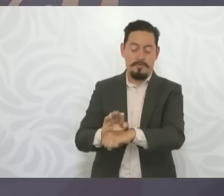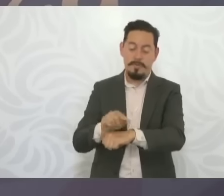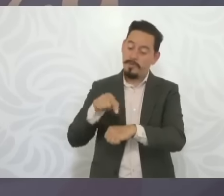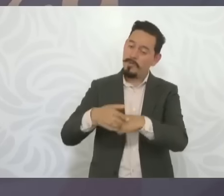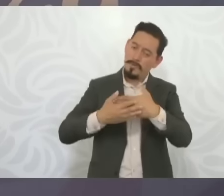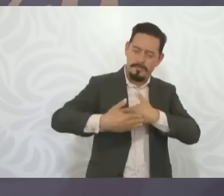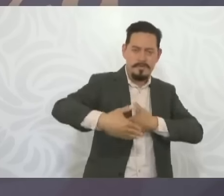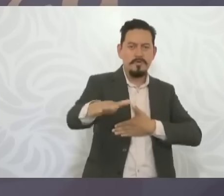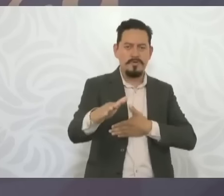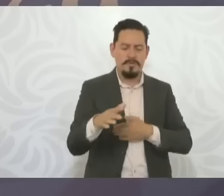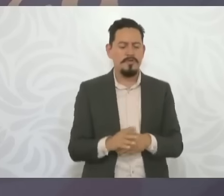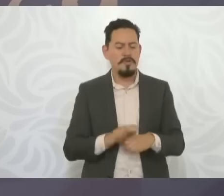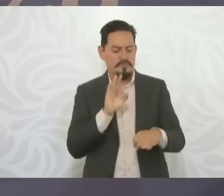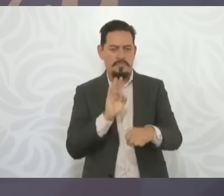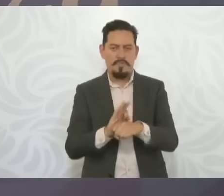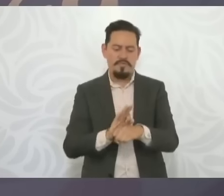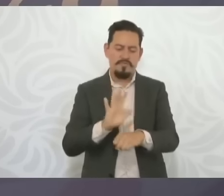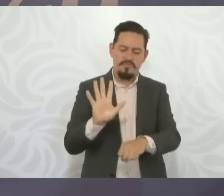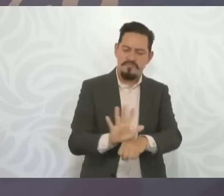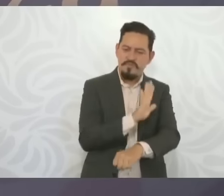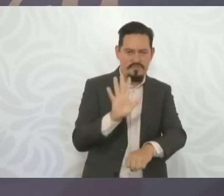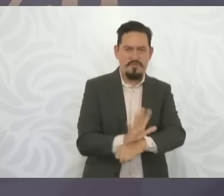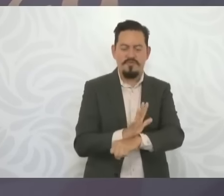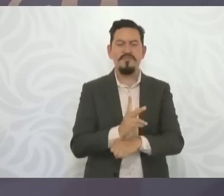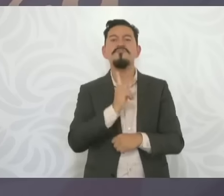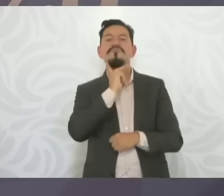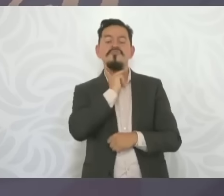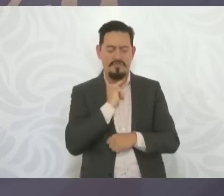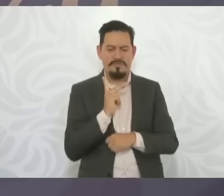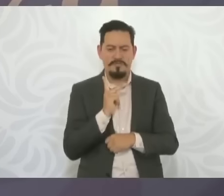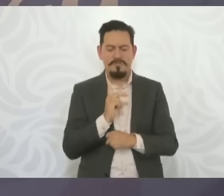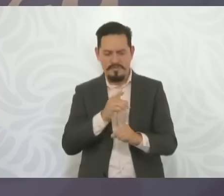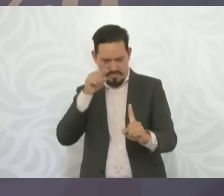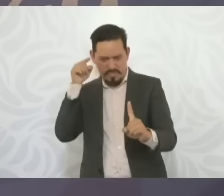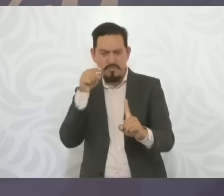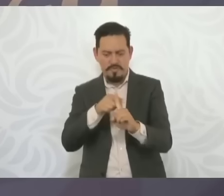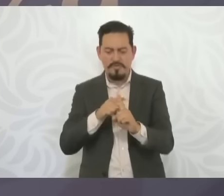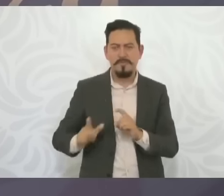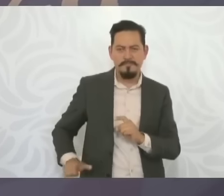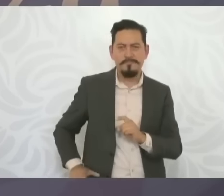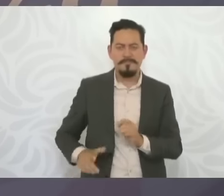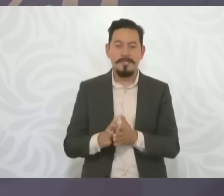electricidad es parte de la disputa de la por la nación. Las lecciones de la historia son claras.